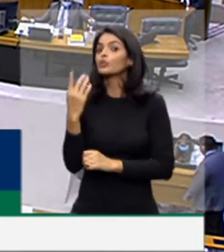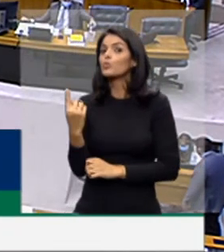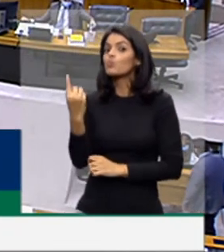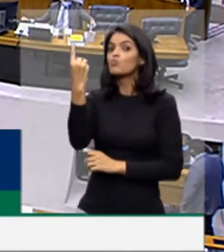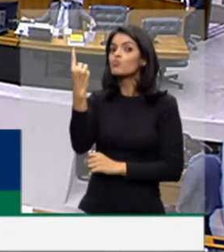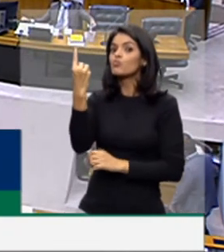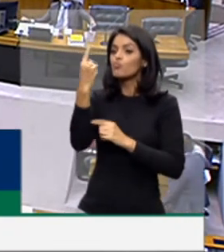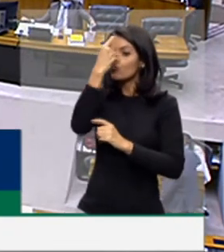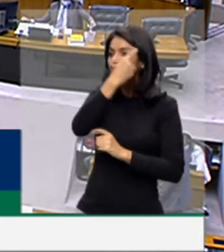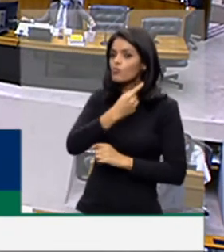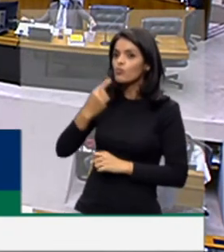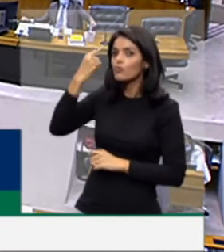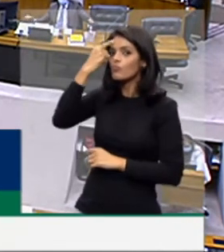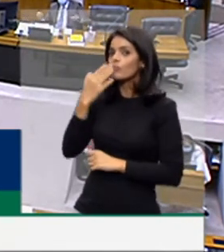ATÉ QUE A GENTE CONTE PARA QUEM NOS ACOMPANHA, VOCÊ SÓ